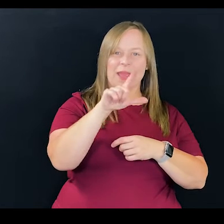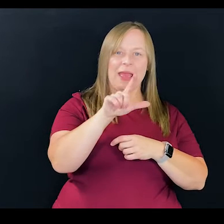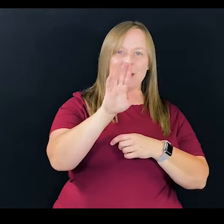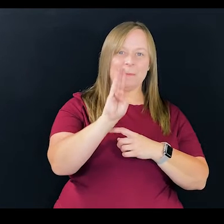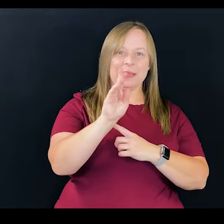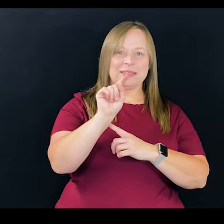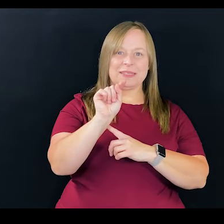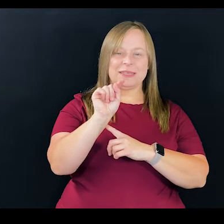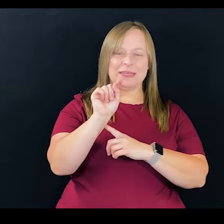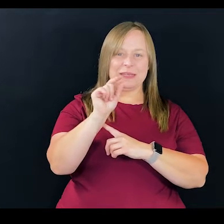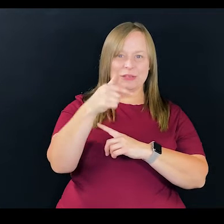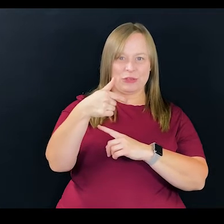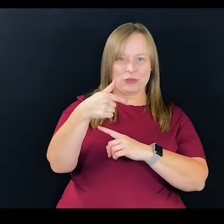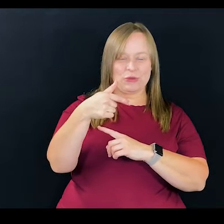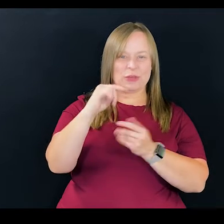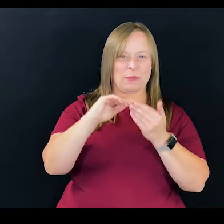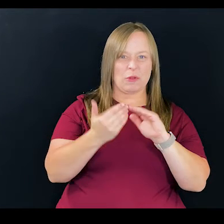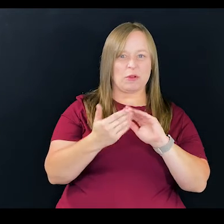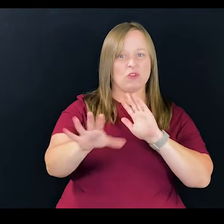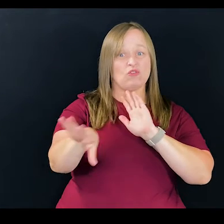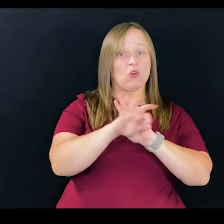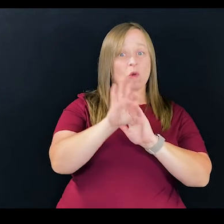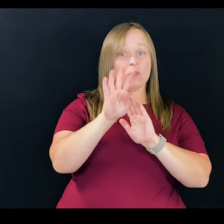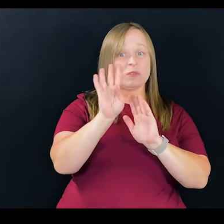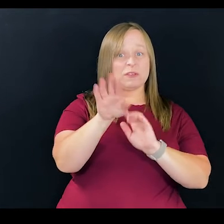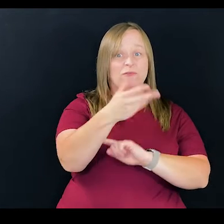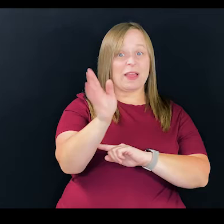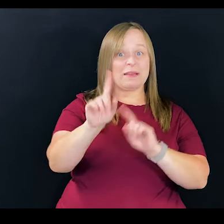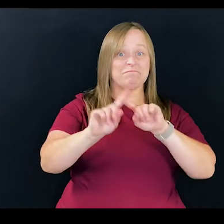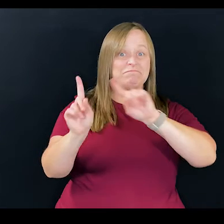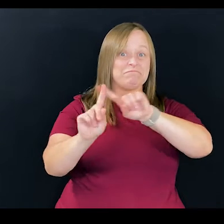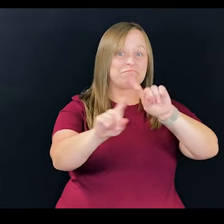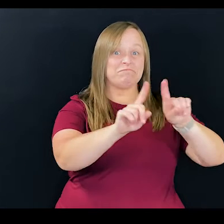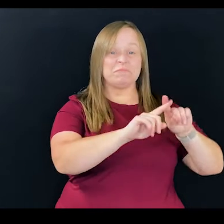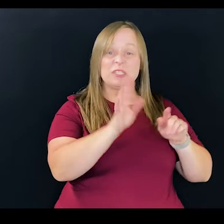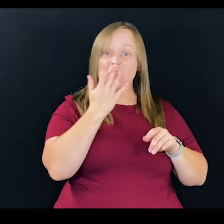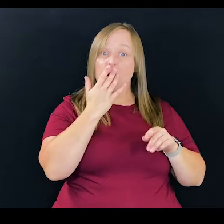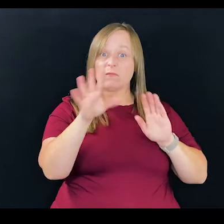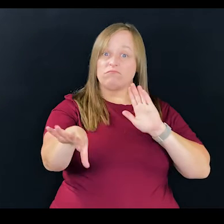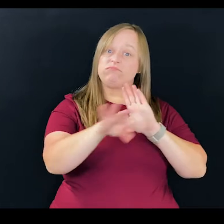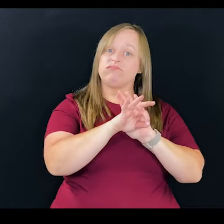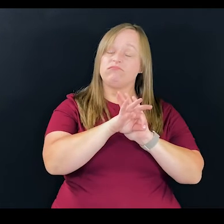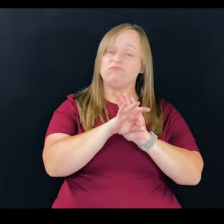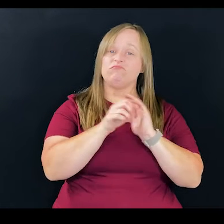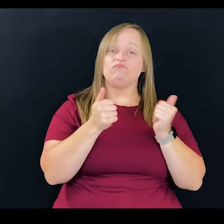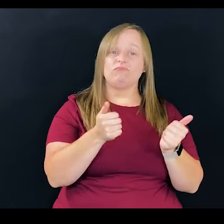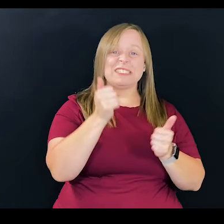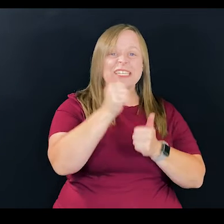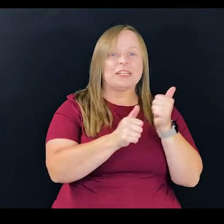de la comunidad LGBT, y escogió una bandera donde tenía diferentes colores,